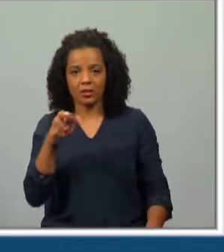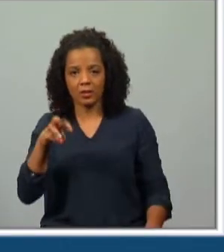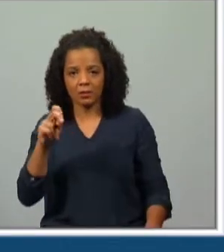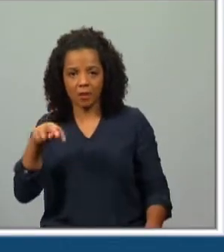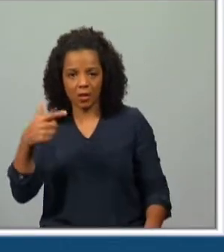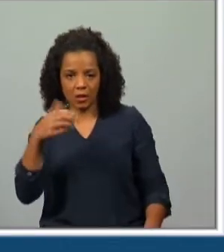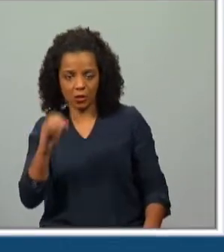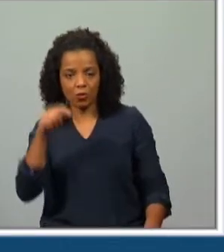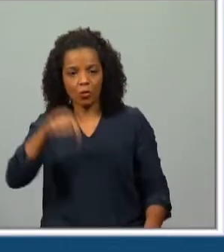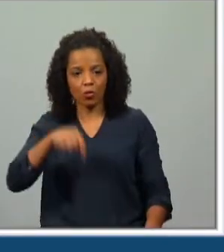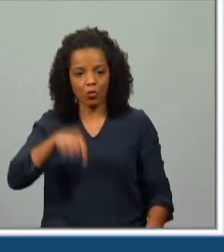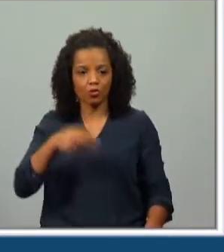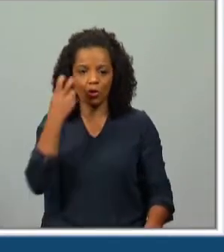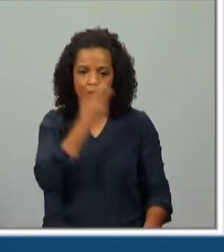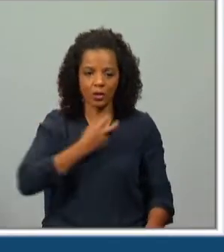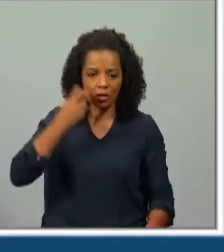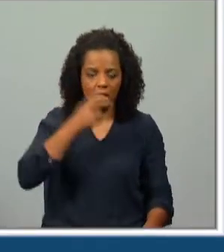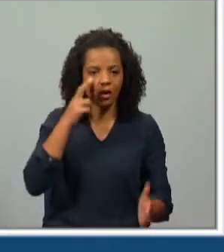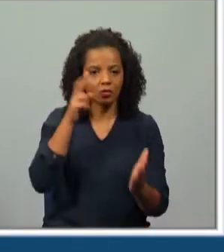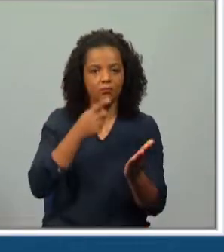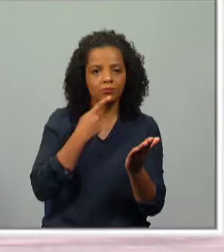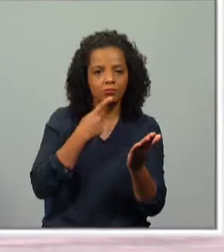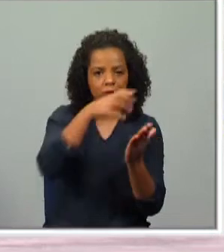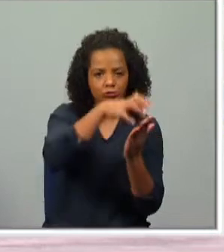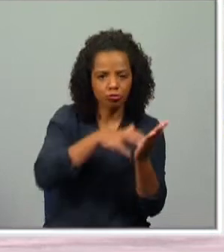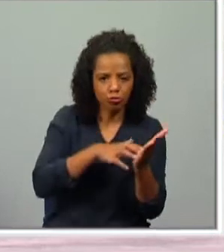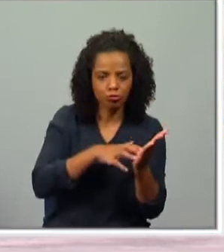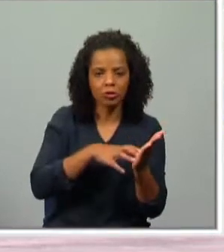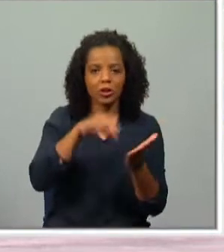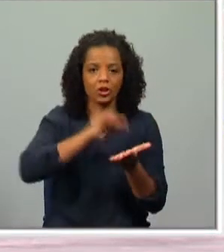educação literária da escrita e também da gramática são um bocadinho e temos de 寫作的文學教育以及語法是一點點，我們必須